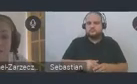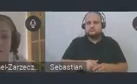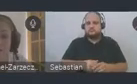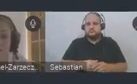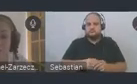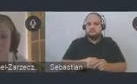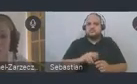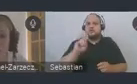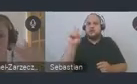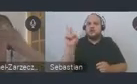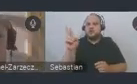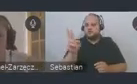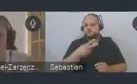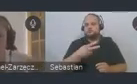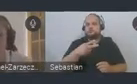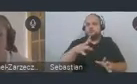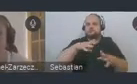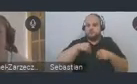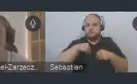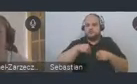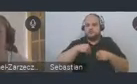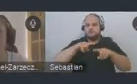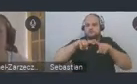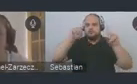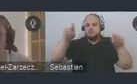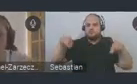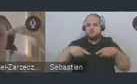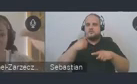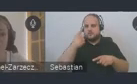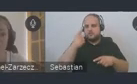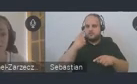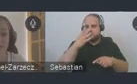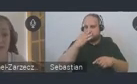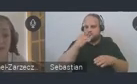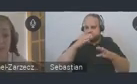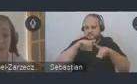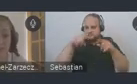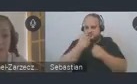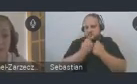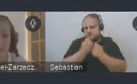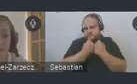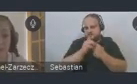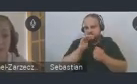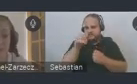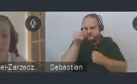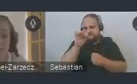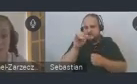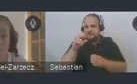I każdy z zespołów otrzymuje na razie jeden flipchart z jednym ze zdań.